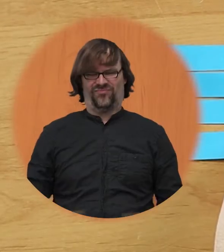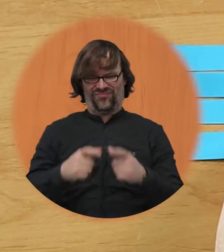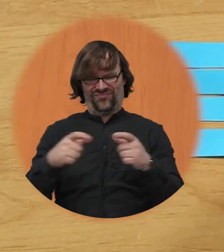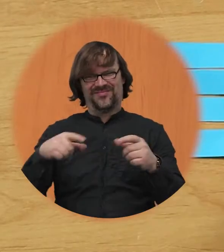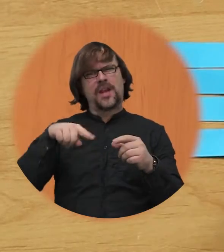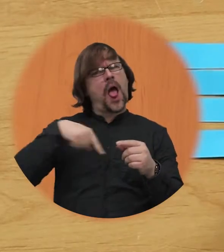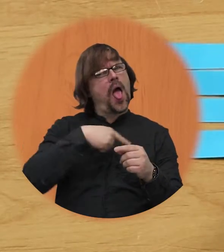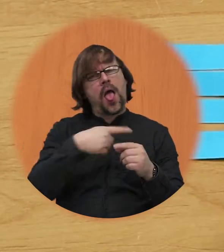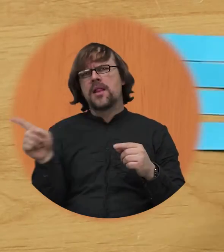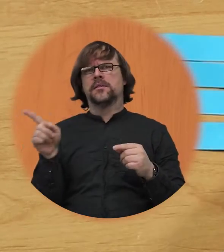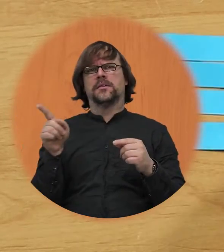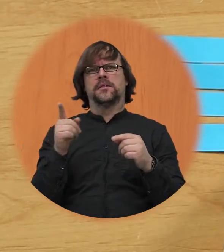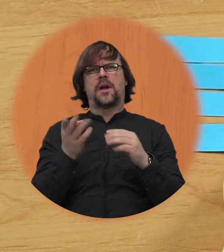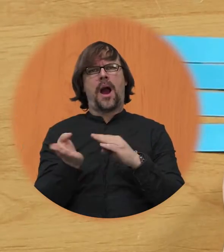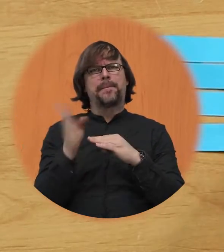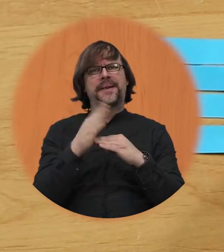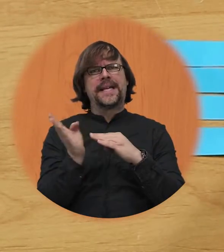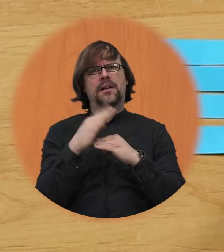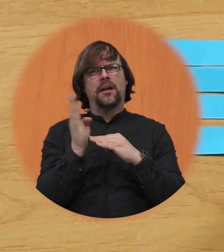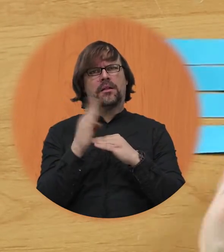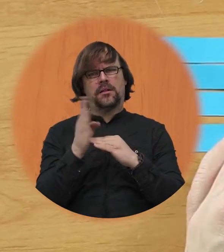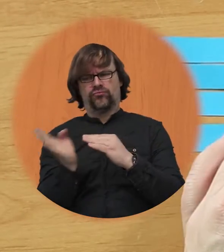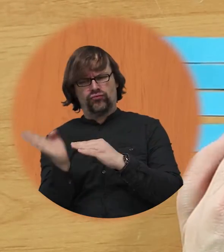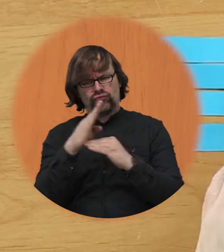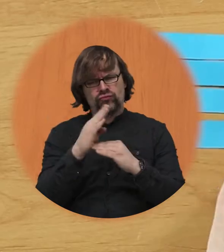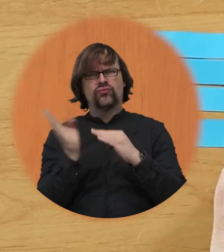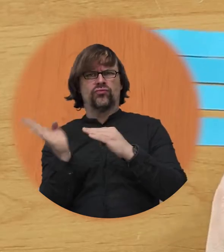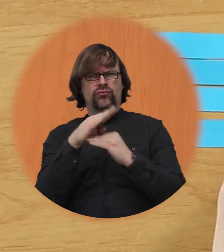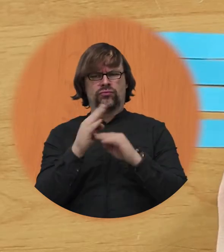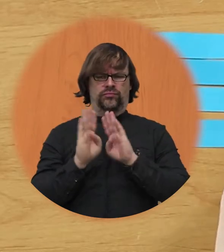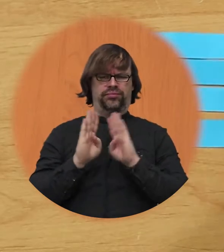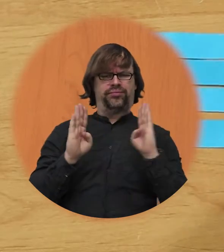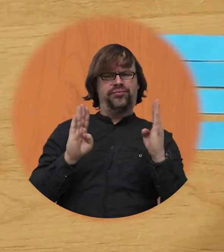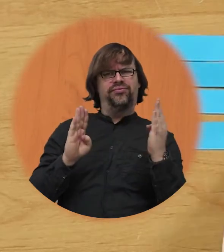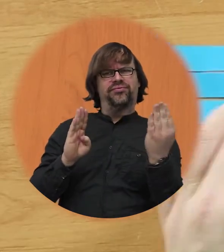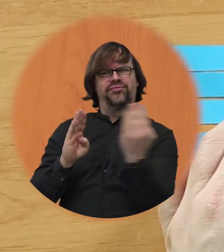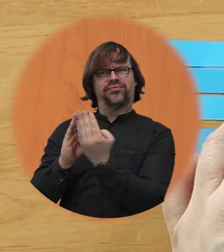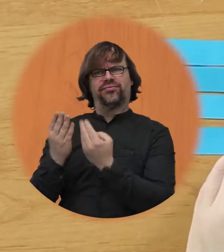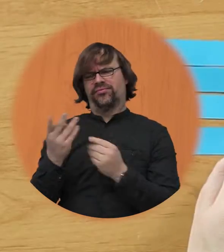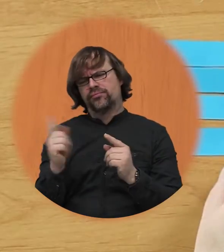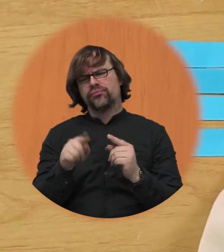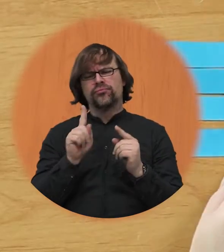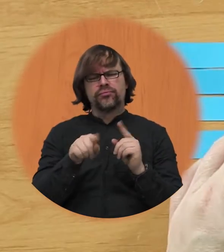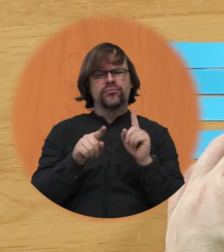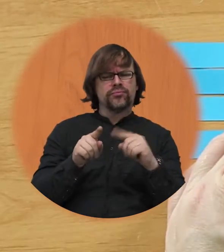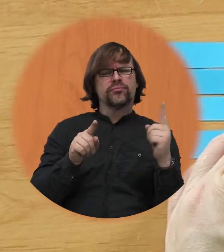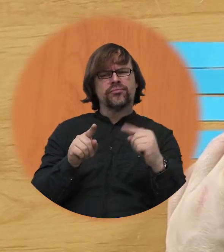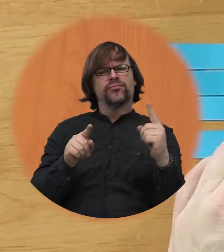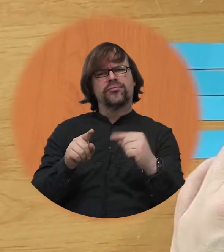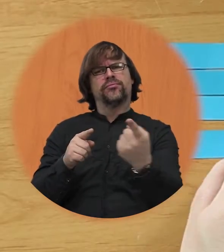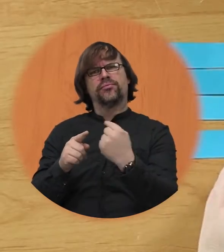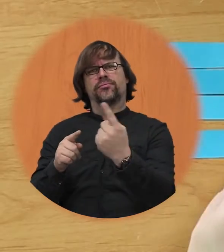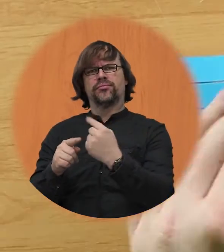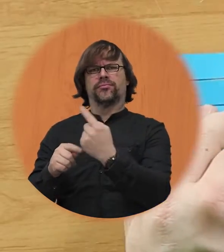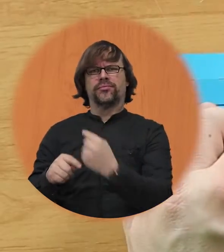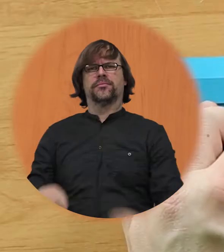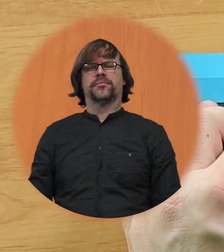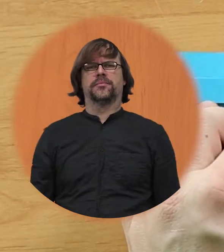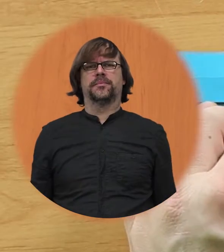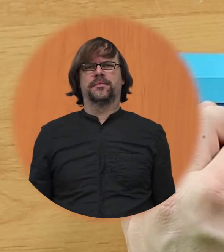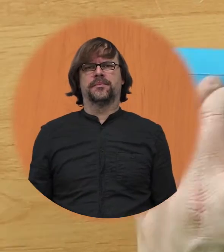Dann alle "Streifenarme" nach oben biegen! Also alle Seiten entlang.